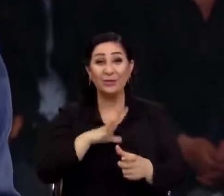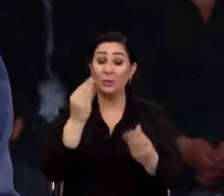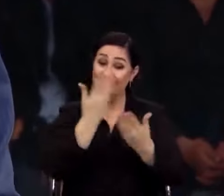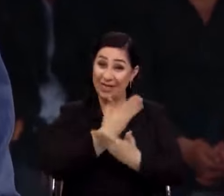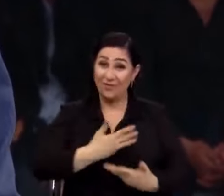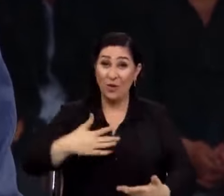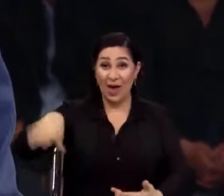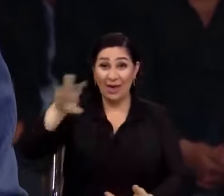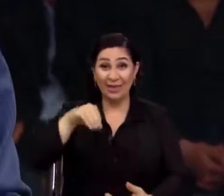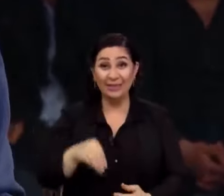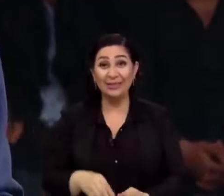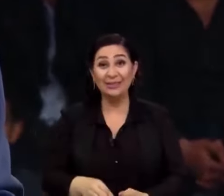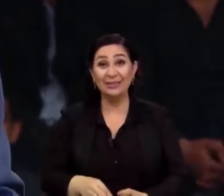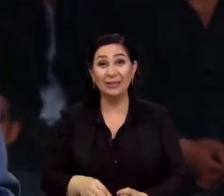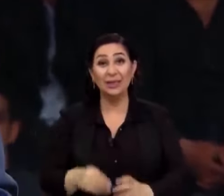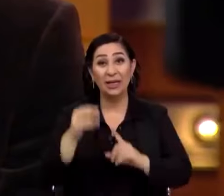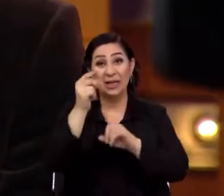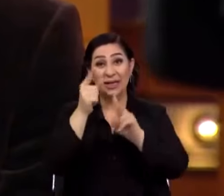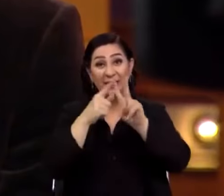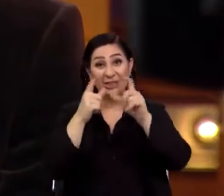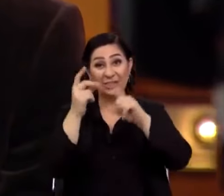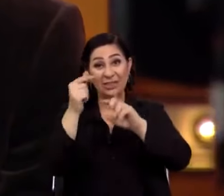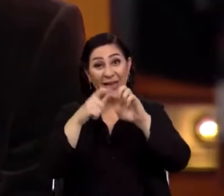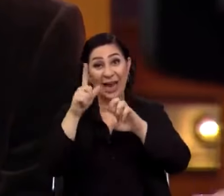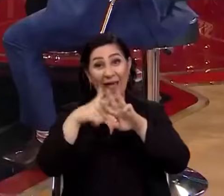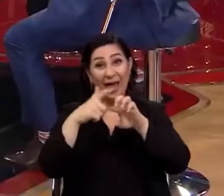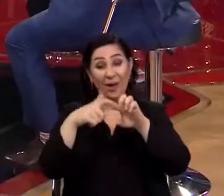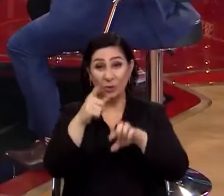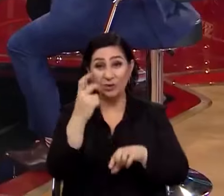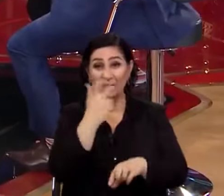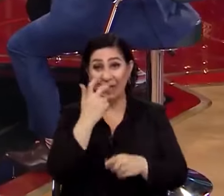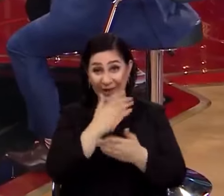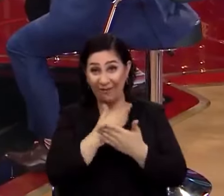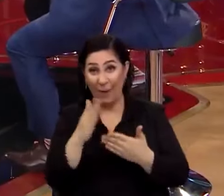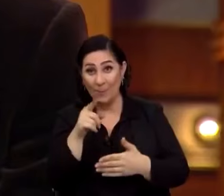seviliyor İncirler miydi o şarkı o şarkıyı söylüyor musun bu albümde